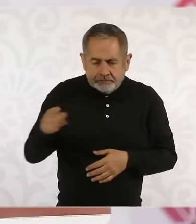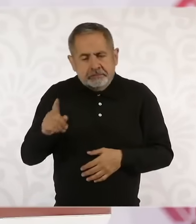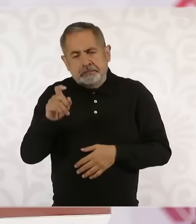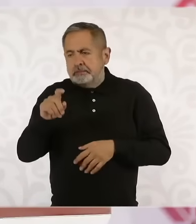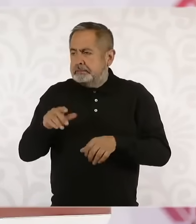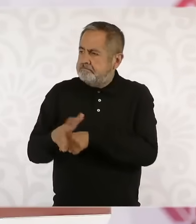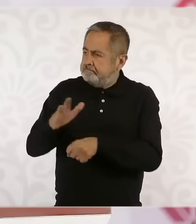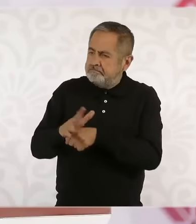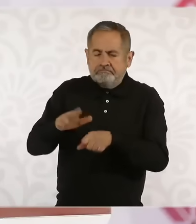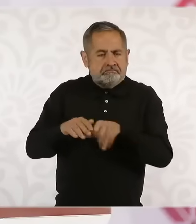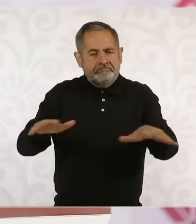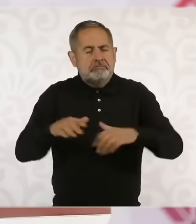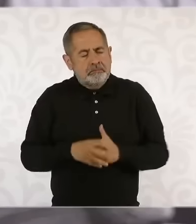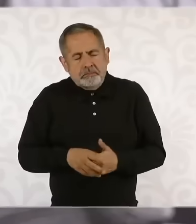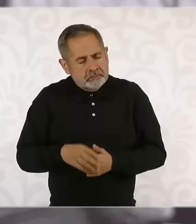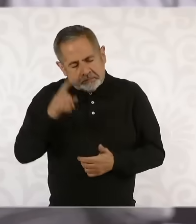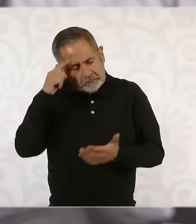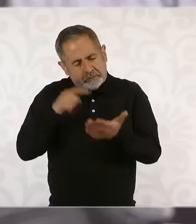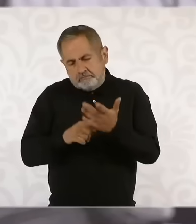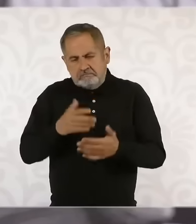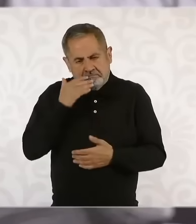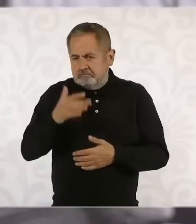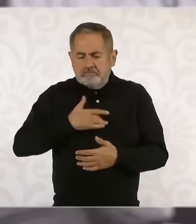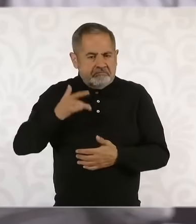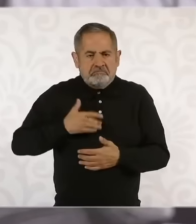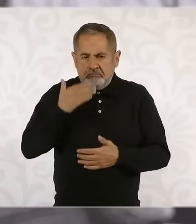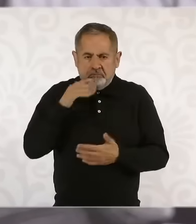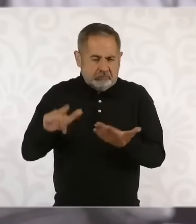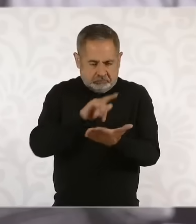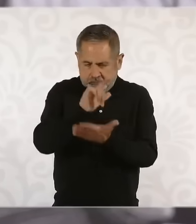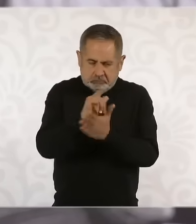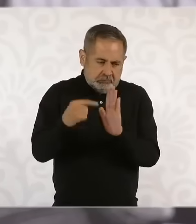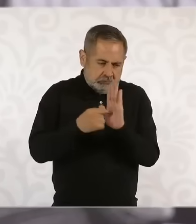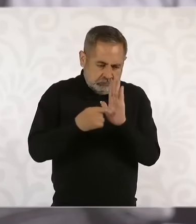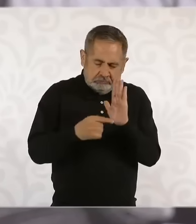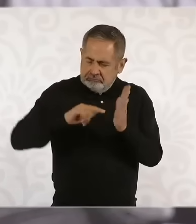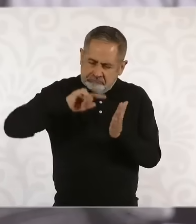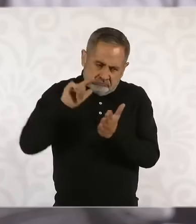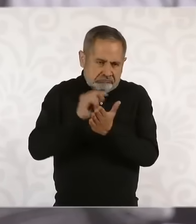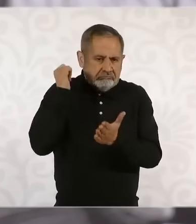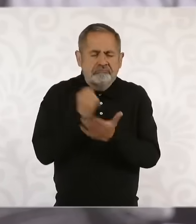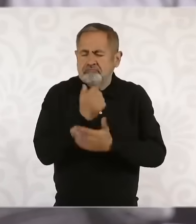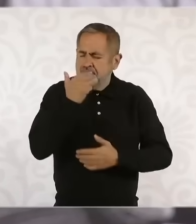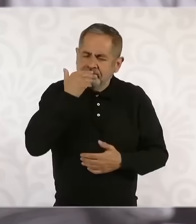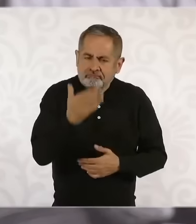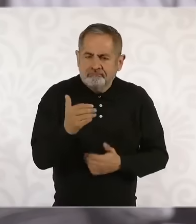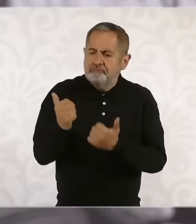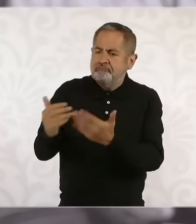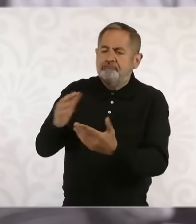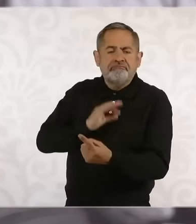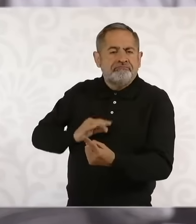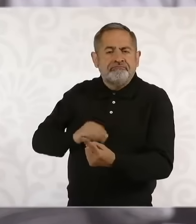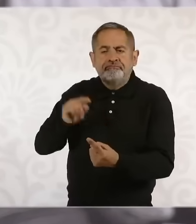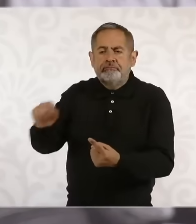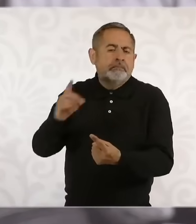Entonces, me parece que eh pues vale esto la pena felicitar pues al Congreso por esta iniciativa de